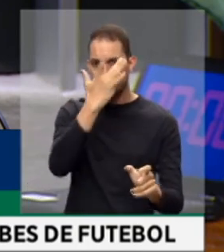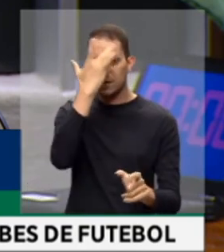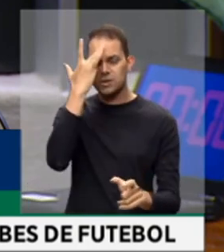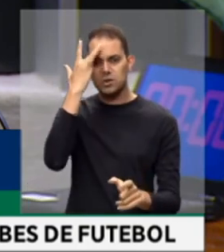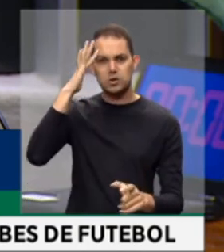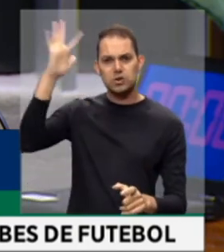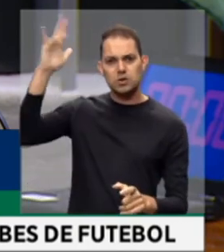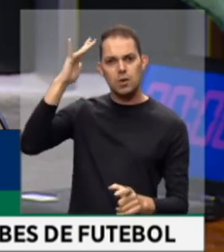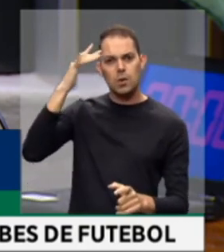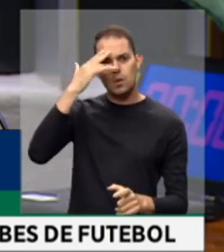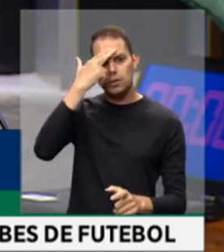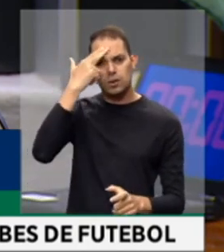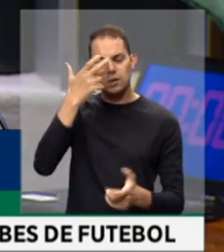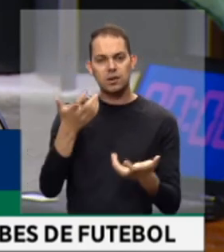É UMA CARACTERÍSTICA... DAQUELES QUE SONHAM COM O